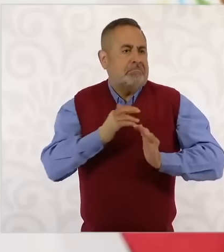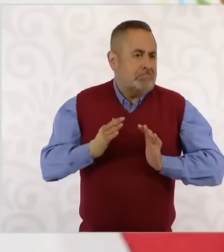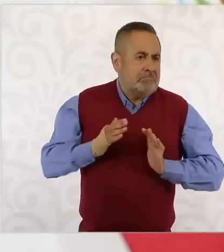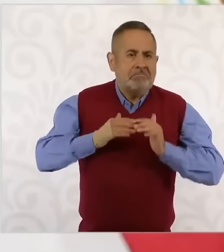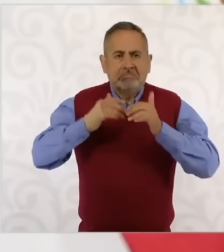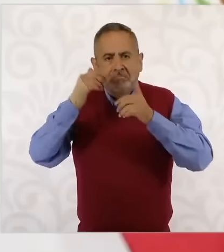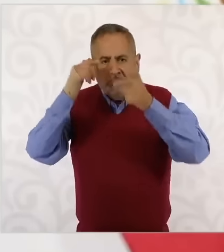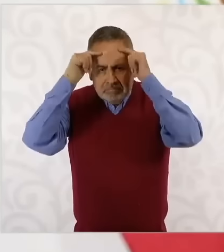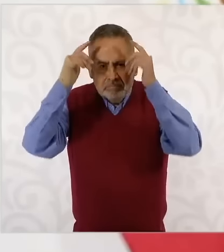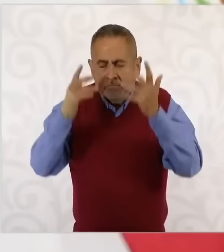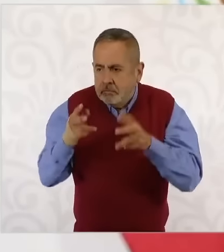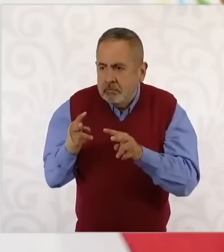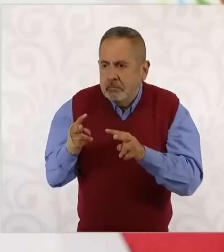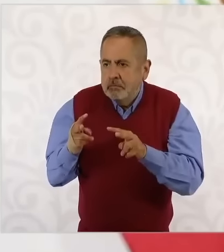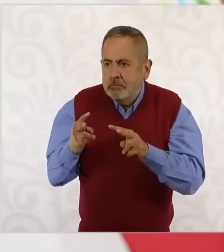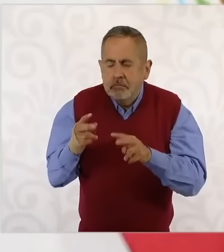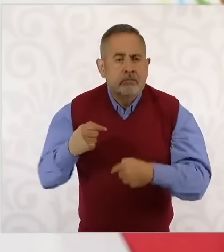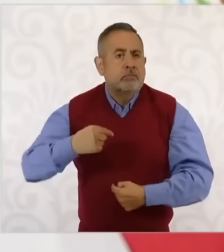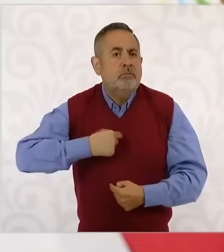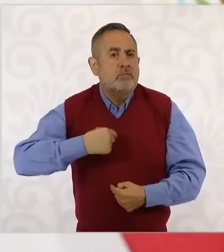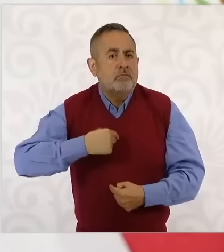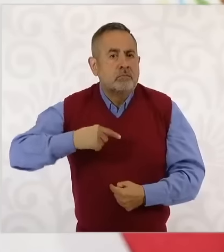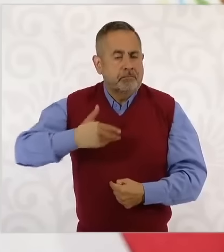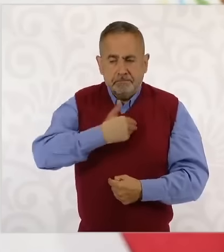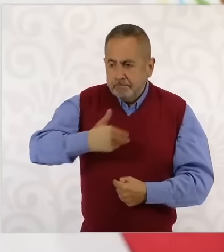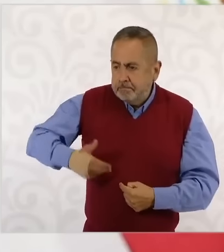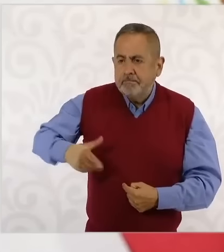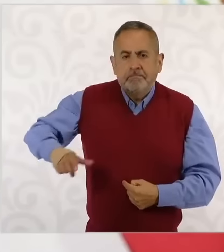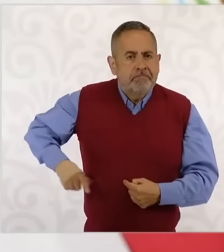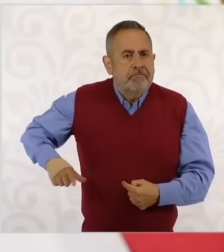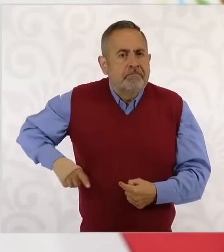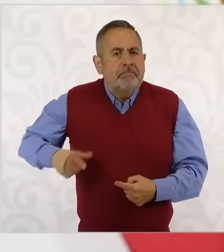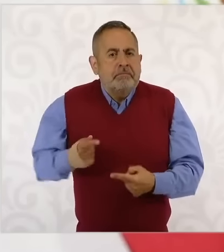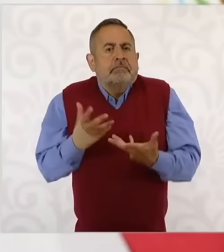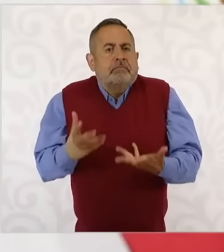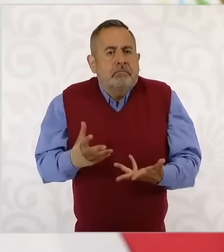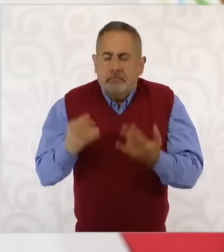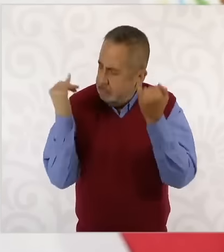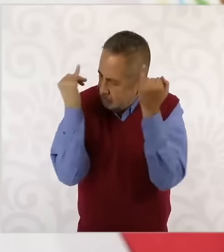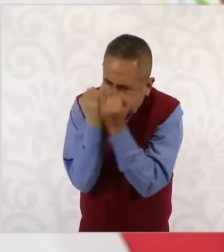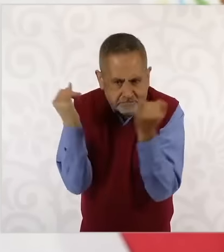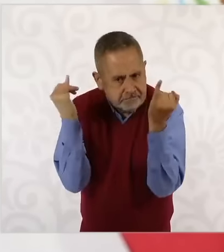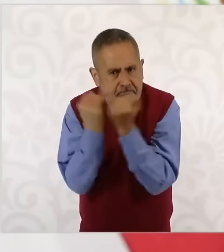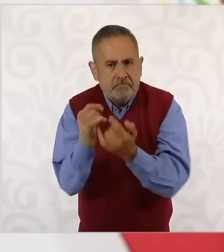¿Qué debemos hacer los gobernantes? Lo mismo. Si somos gobiernos del pueblo,